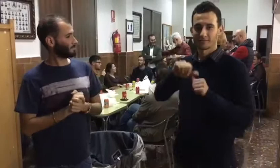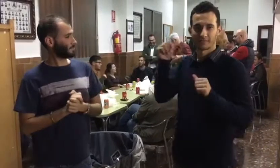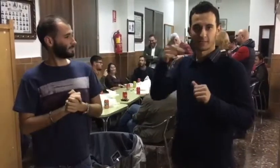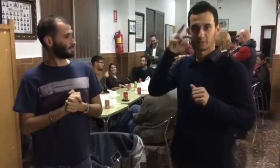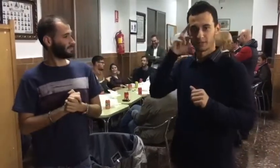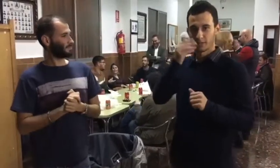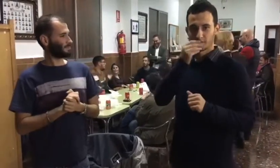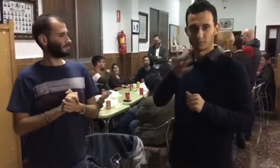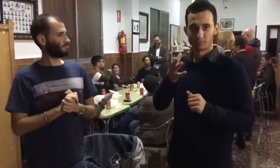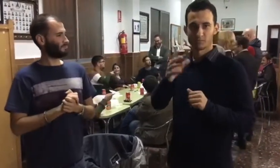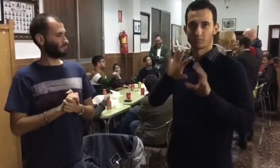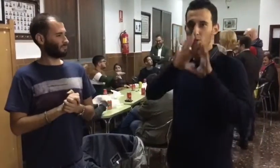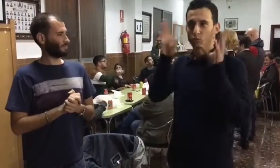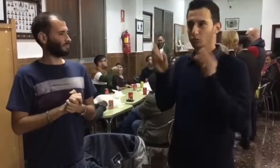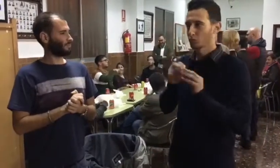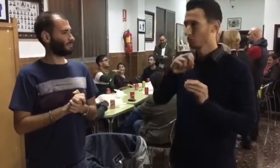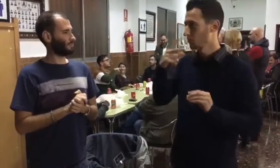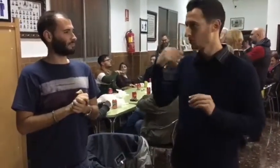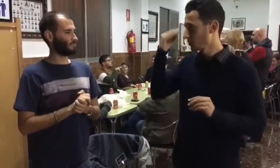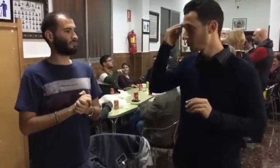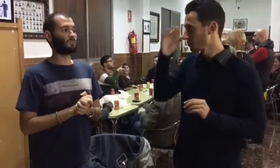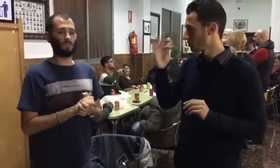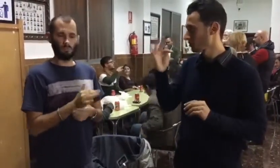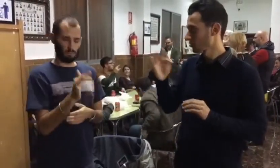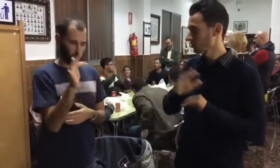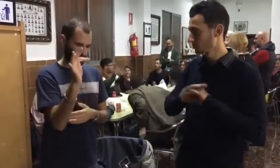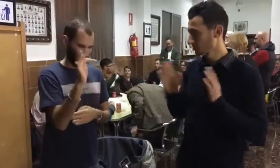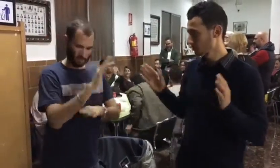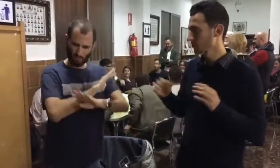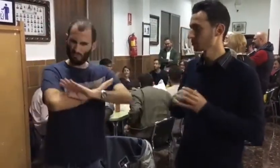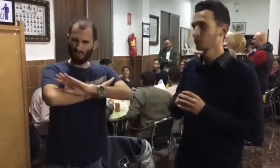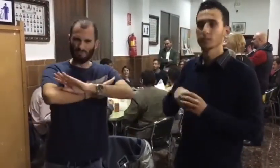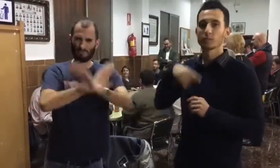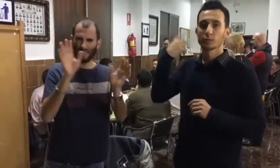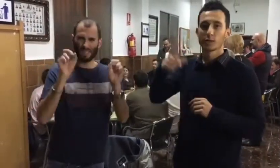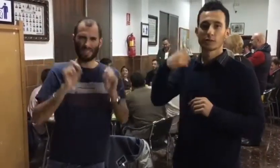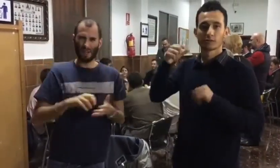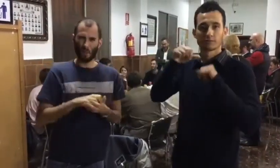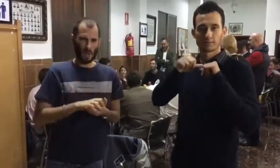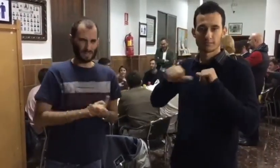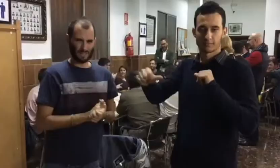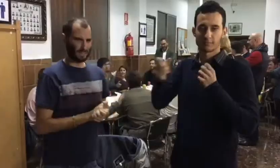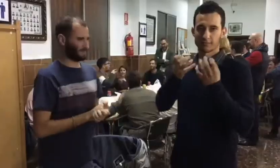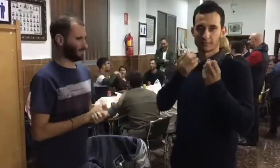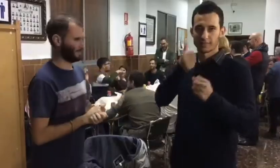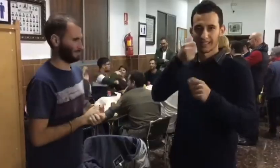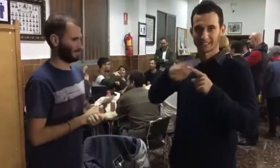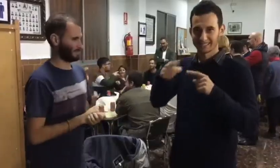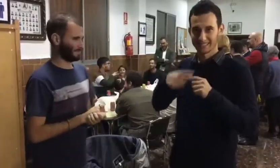Estos días han supuesto una experiencia gratificante, sacamos conclusiones muy positivas. Próximamente informaremos detalladamente a vuestres referentes autonómicos.